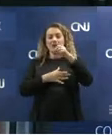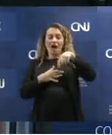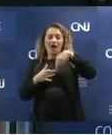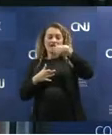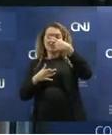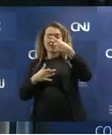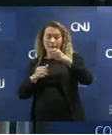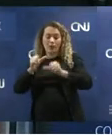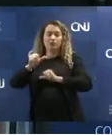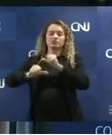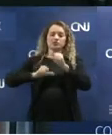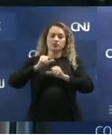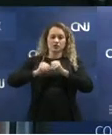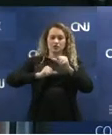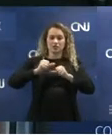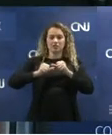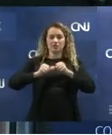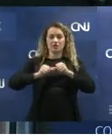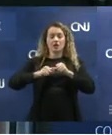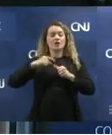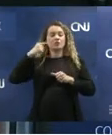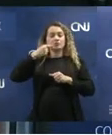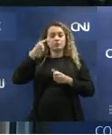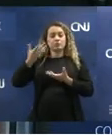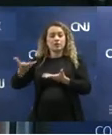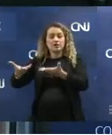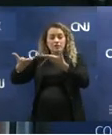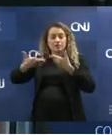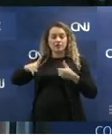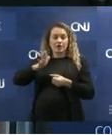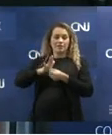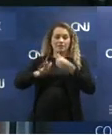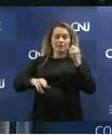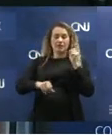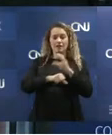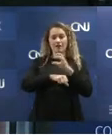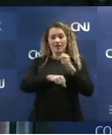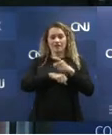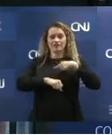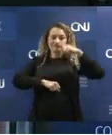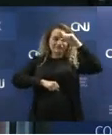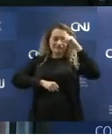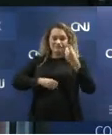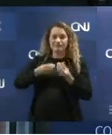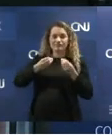a advocacia receberia a primeira vaga que não se tem idéia de quando criar. Mas não é isso que estamos aqui.